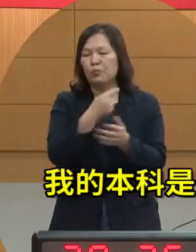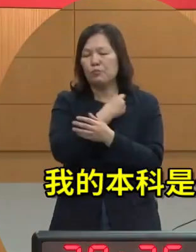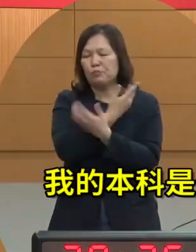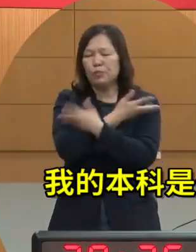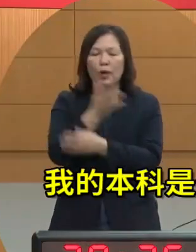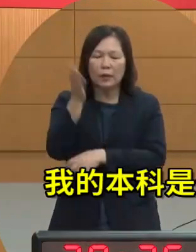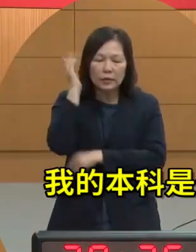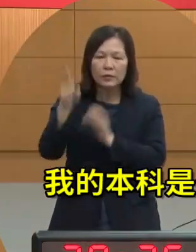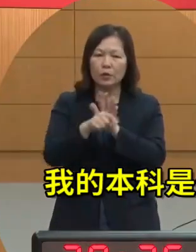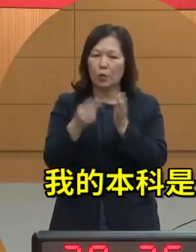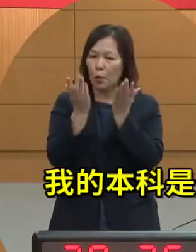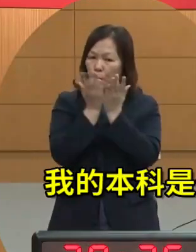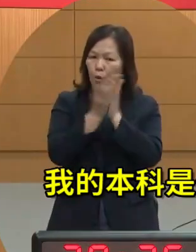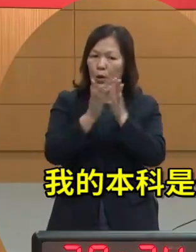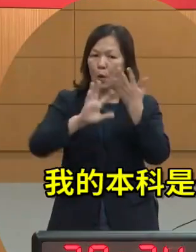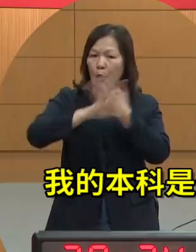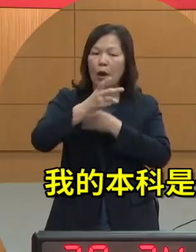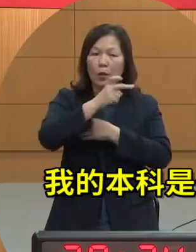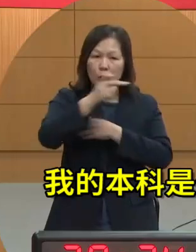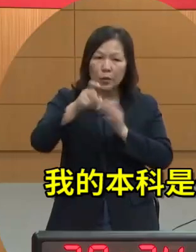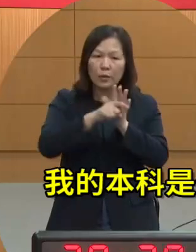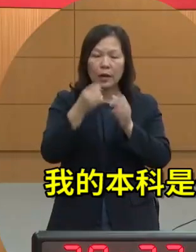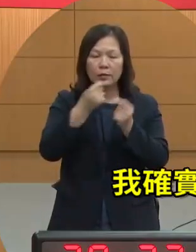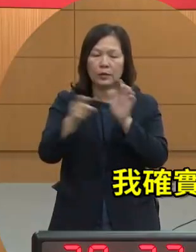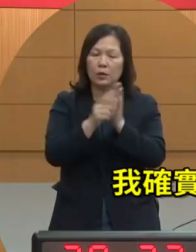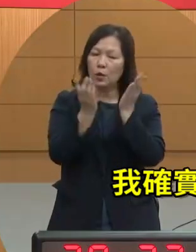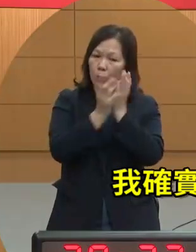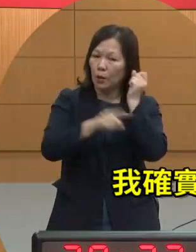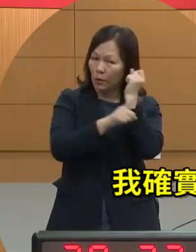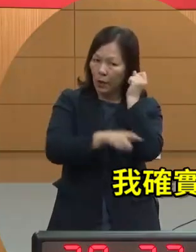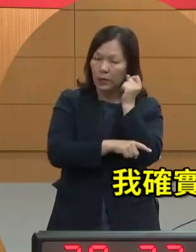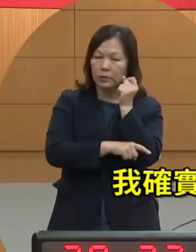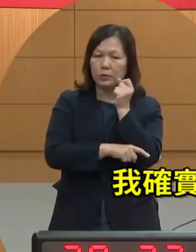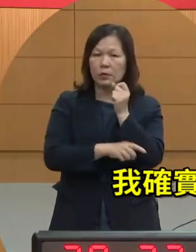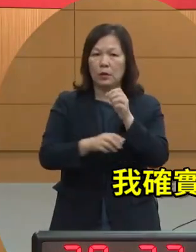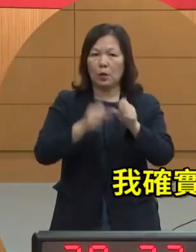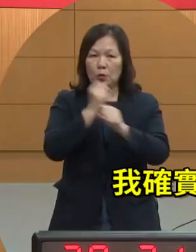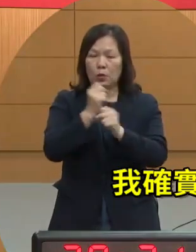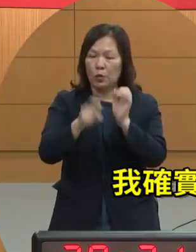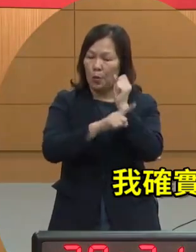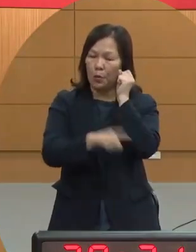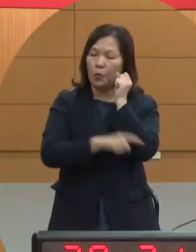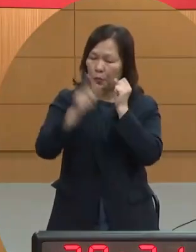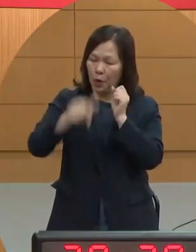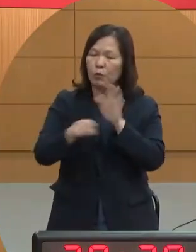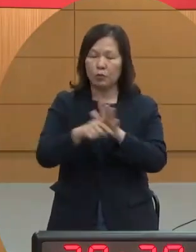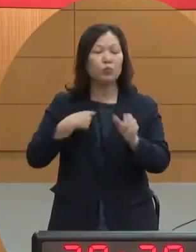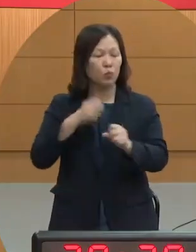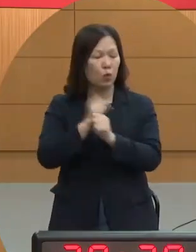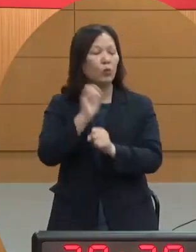我的本科是外文系 我後來念了法律當律師 我確實是可以做個還不錯的工作 領不錯的薪水